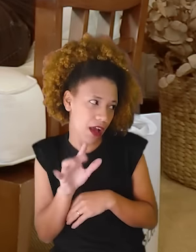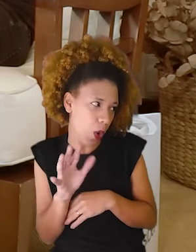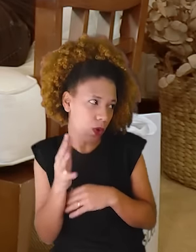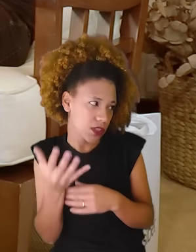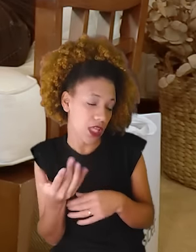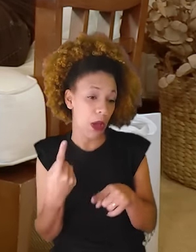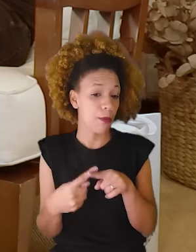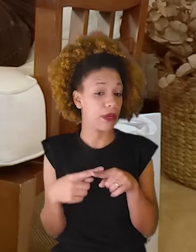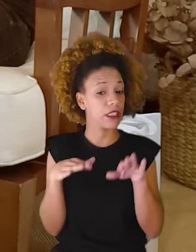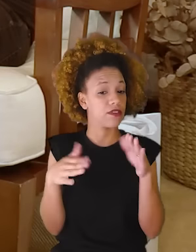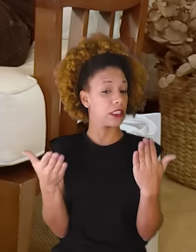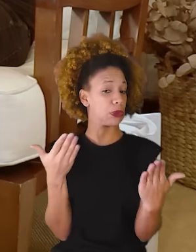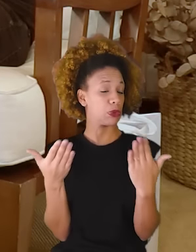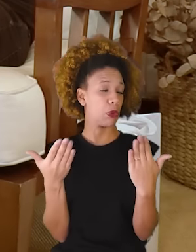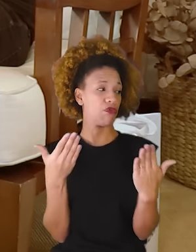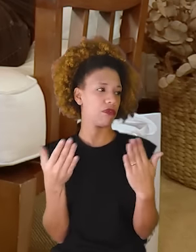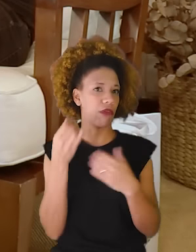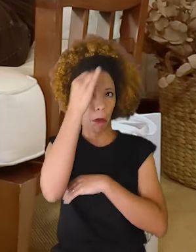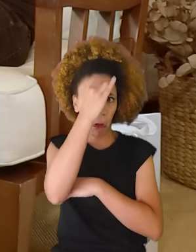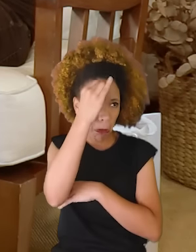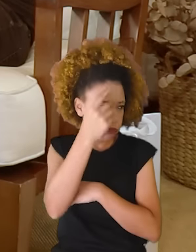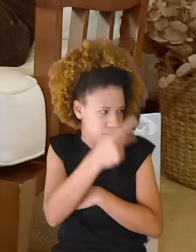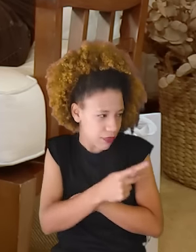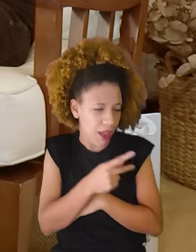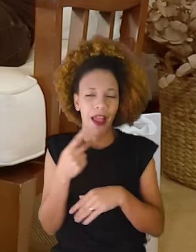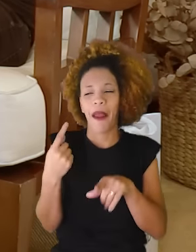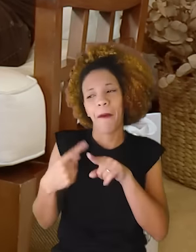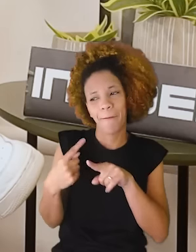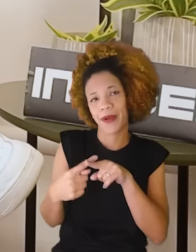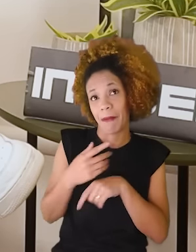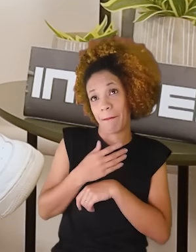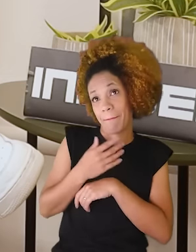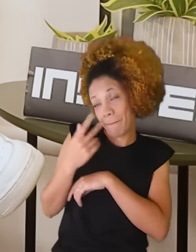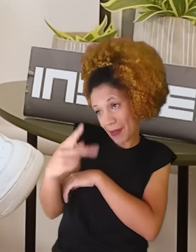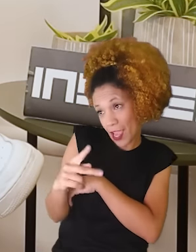é porque talvez ele desconfia da sua tontea é então porque para ele eu sou tonto mas eu